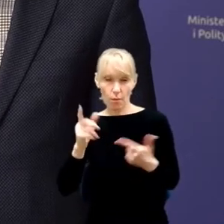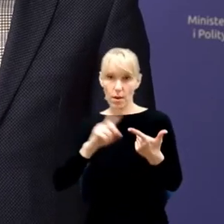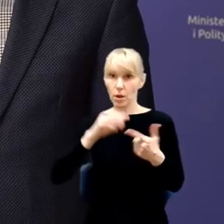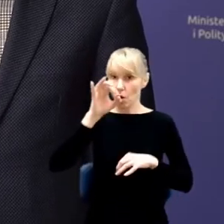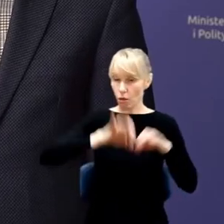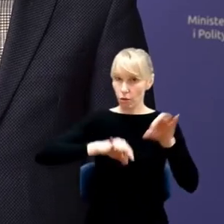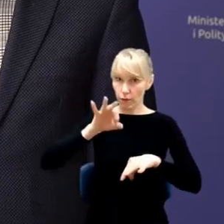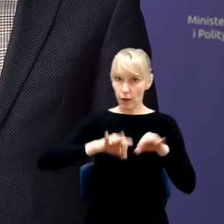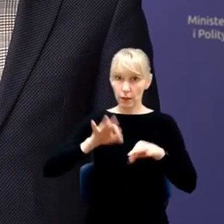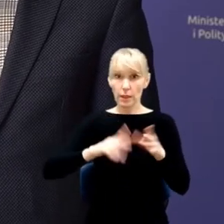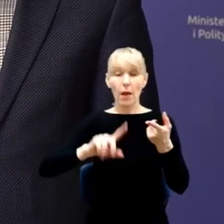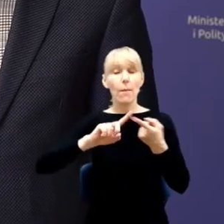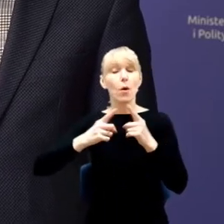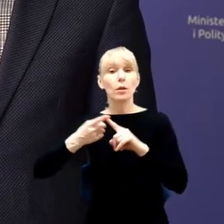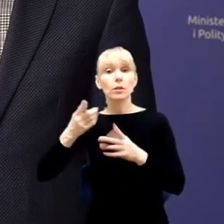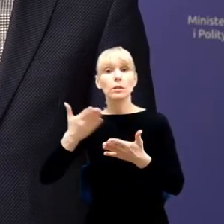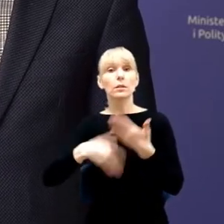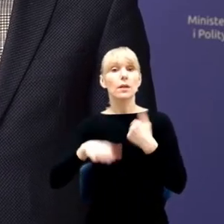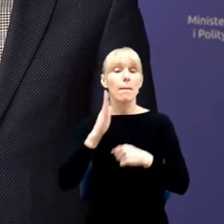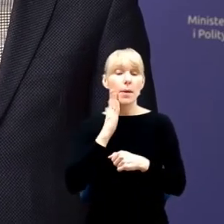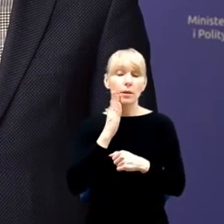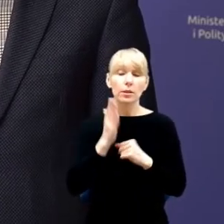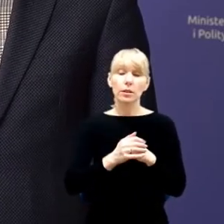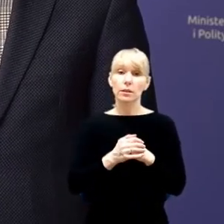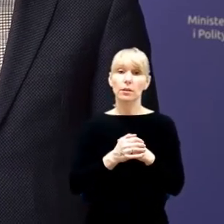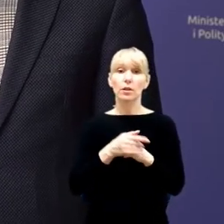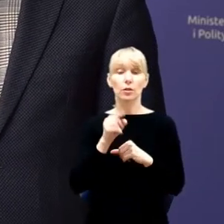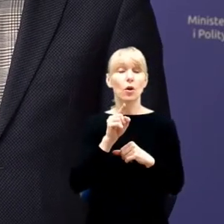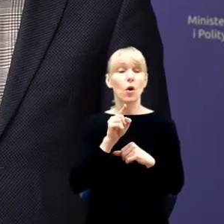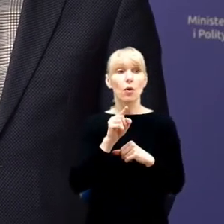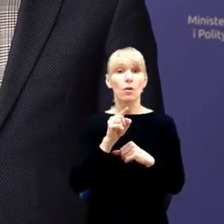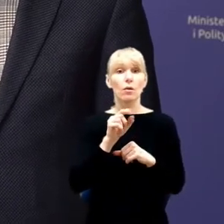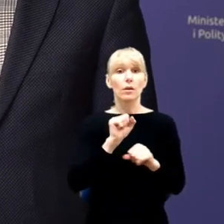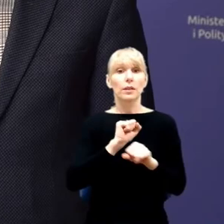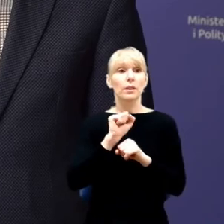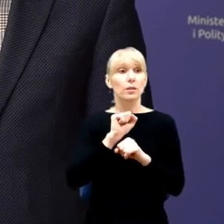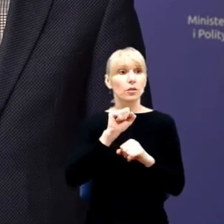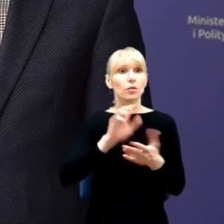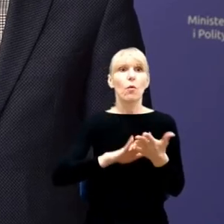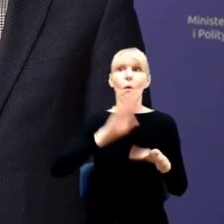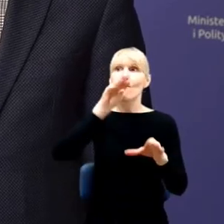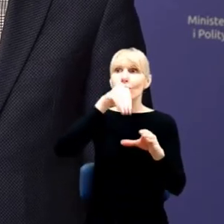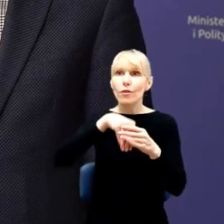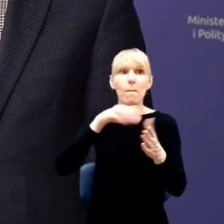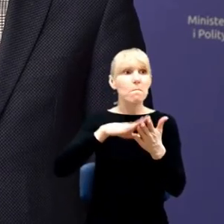wpisuje się idealnie właśnie w to, czego poszukujemy w tych obu programach.